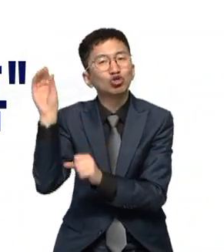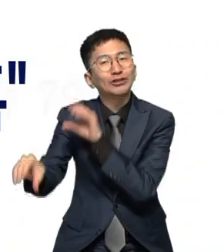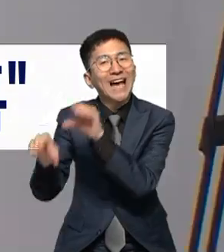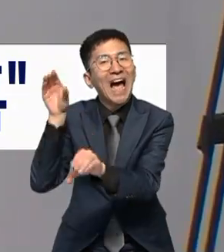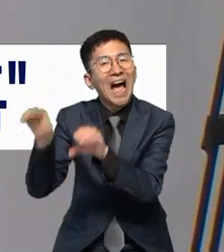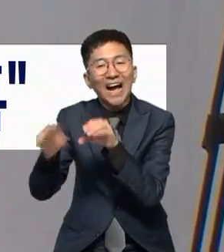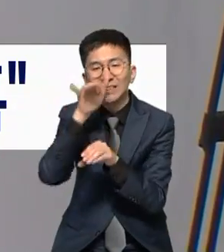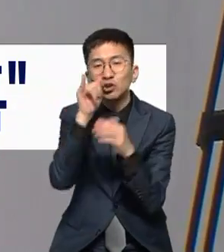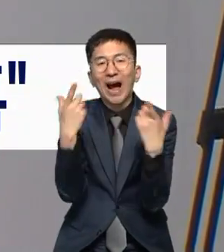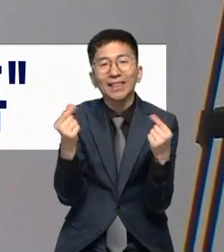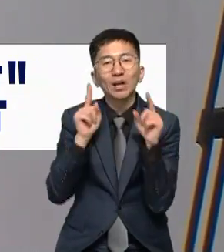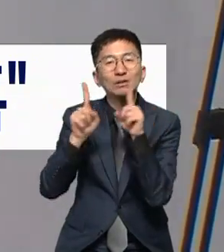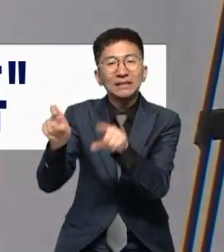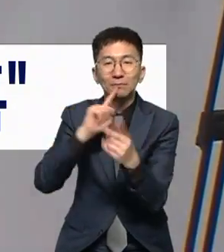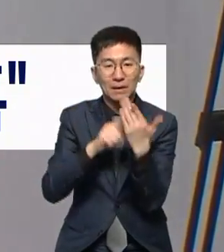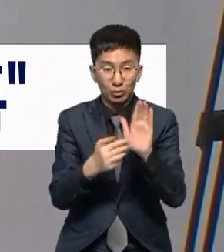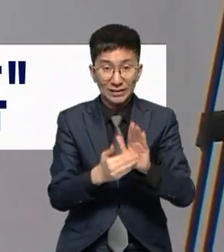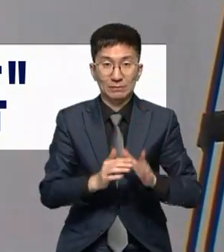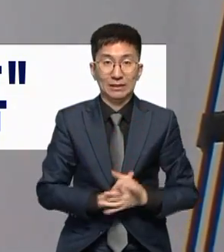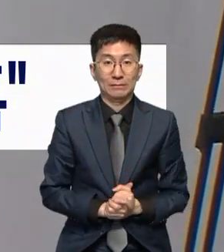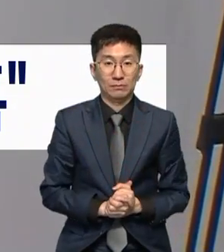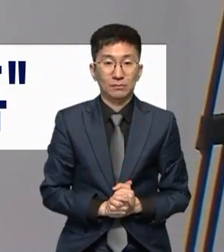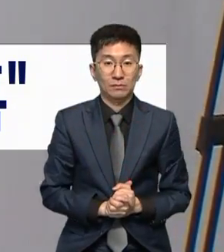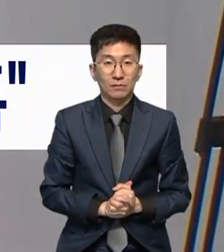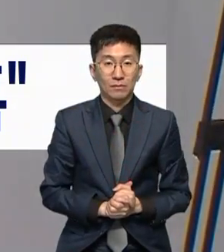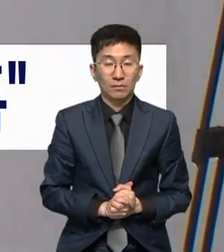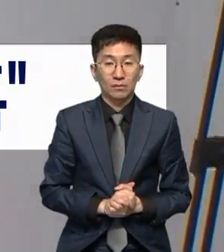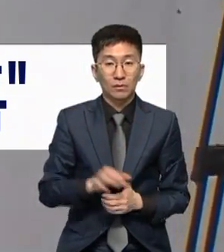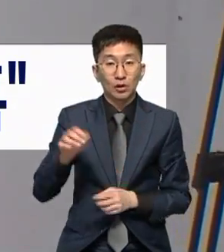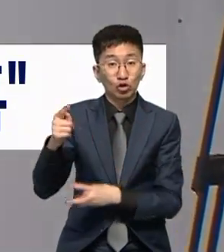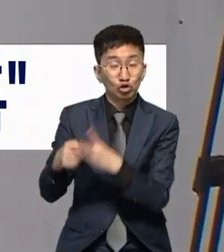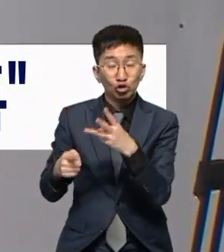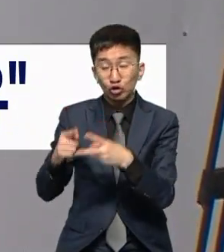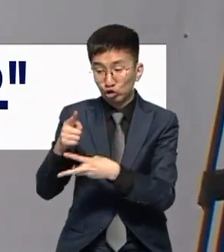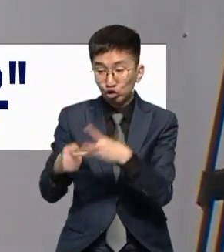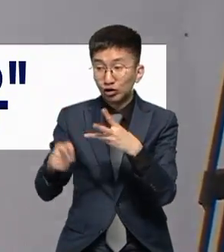폈습니다. 윤 후보가 2017년 5월 서울중앙지검장으로